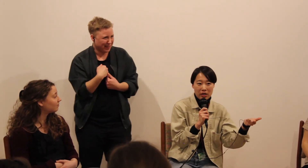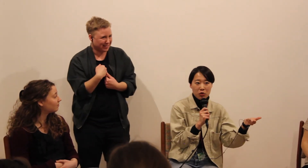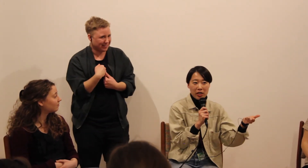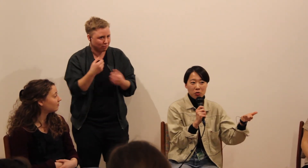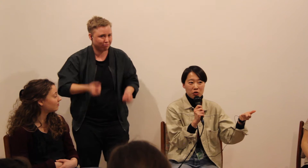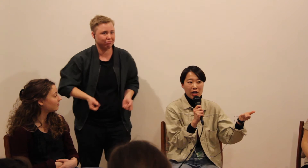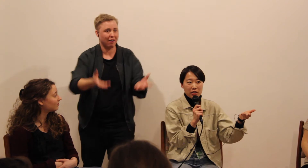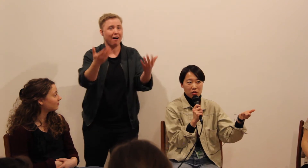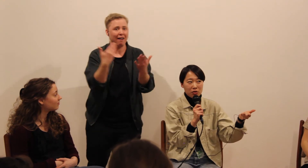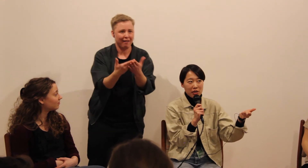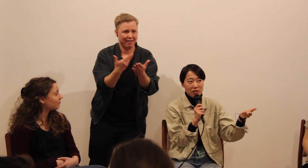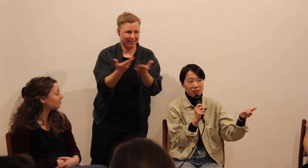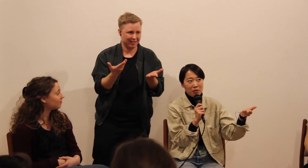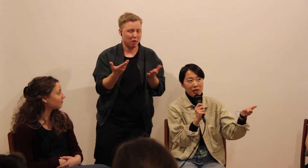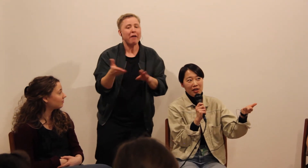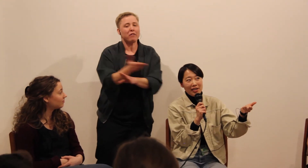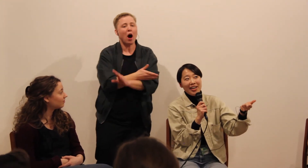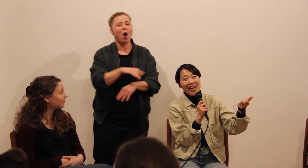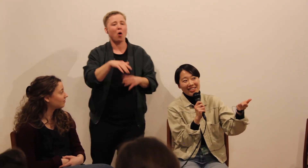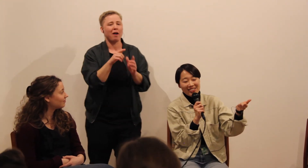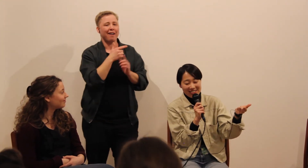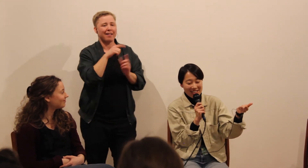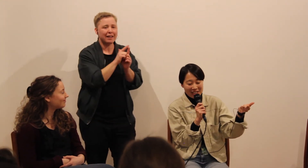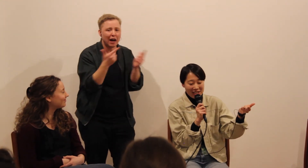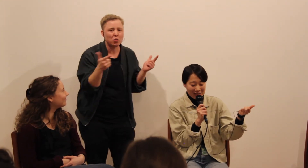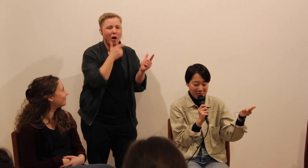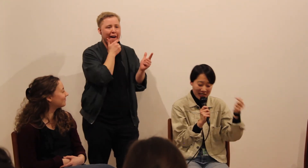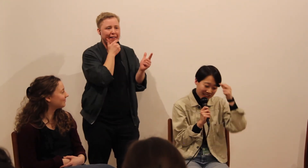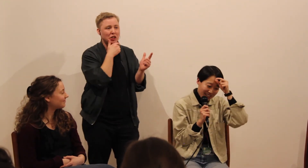Aber ich war ein wenig zu faul das zu lesen.